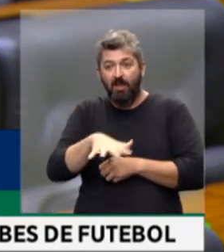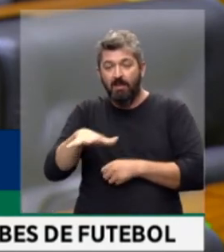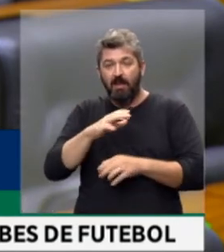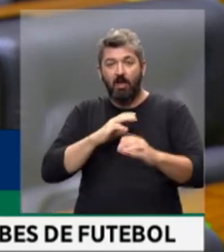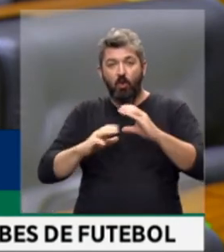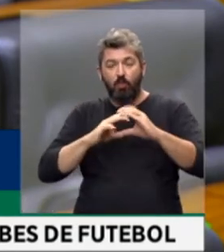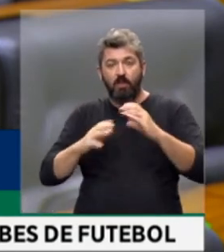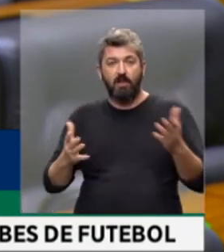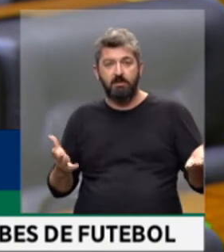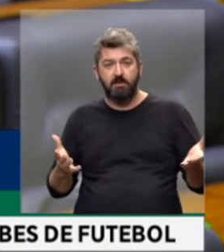PÚBLICO. ENTÃO O GOVERNO ASSISTE A CONCENTRAÇÃO DE UM